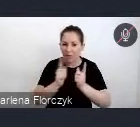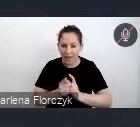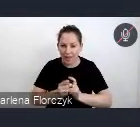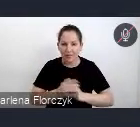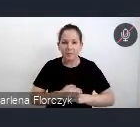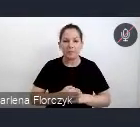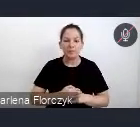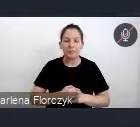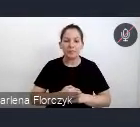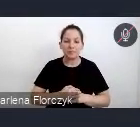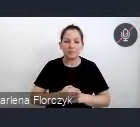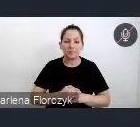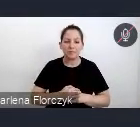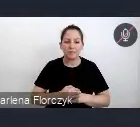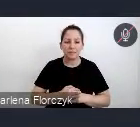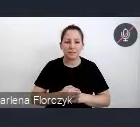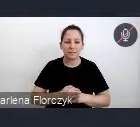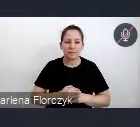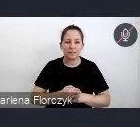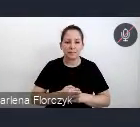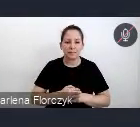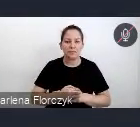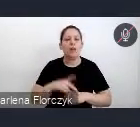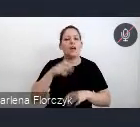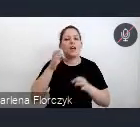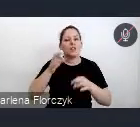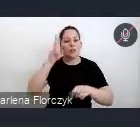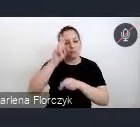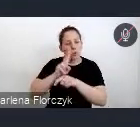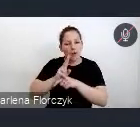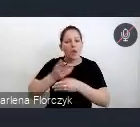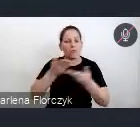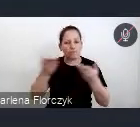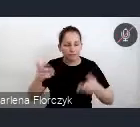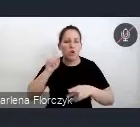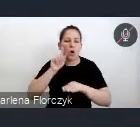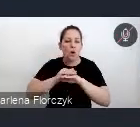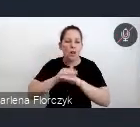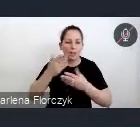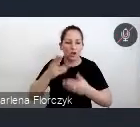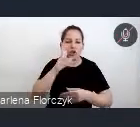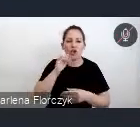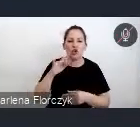Nad stroną techniczną czuwają nasi zacni koledzy, pan Krzysztof Paczyński i Łukasz Kozak.